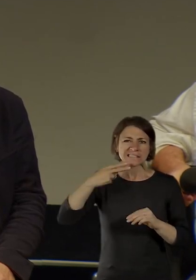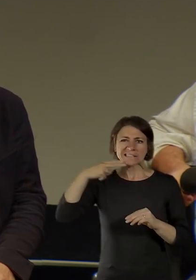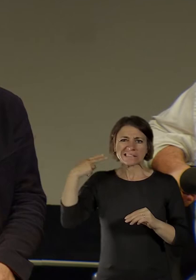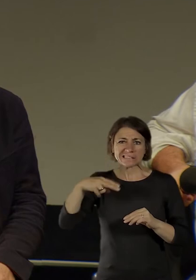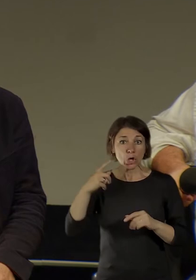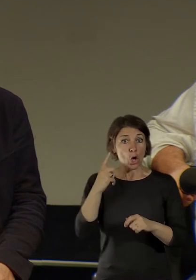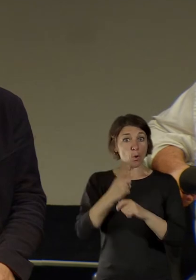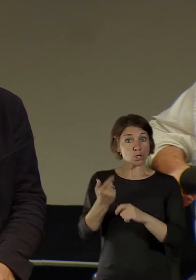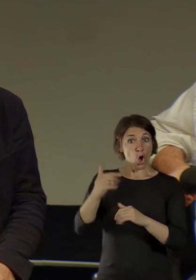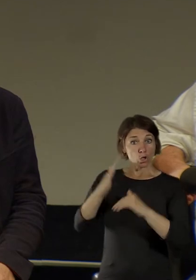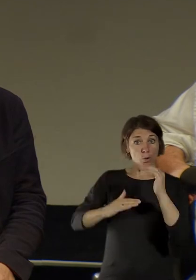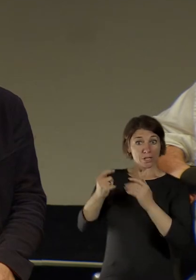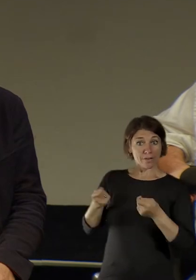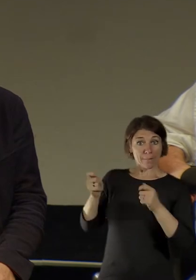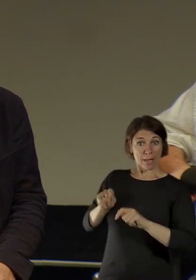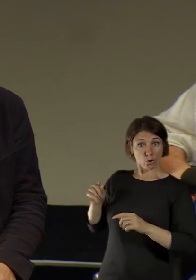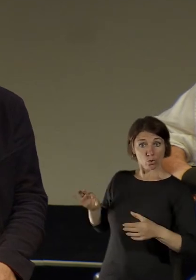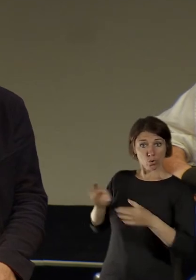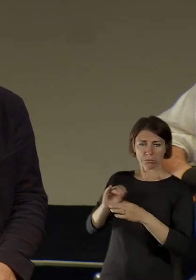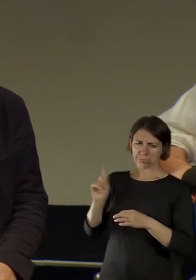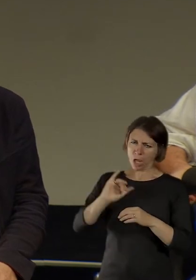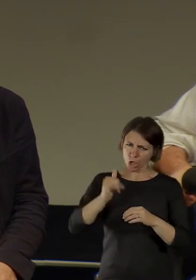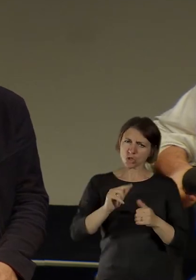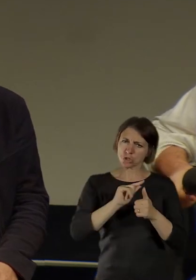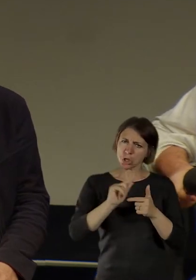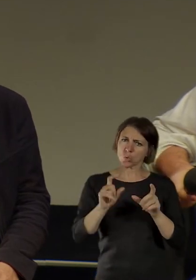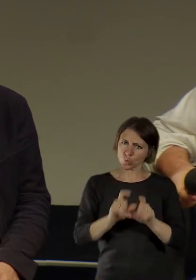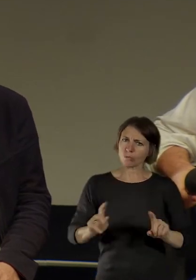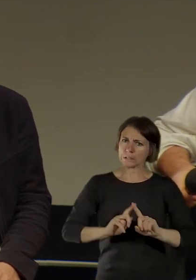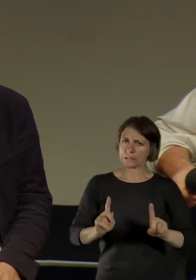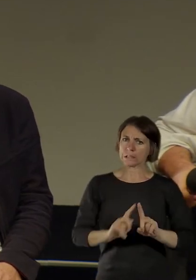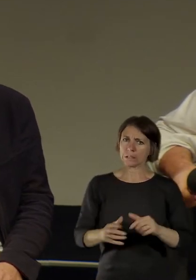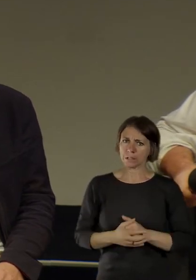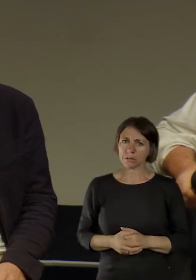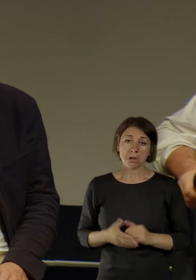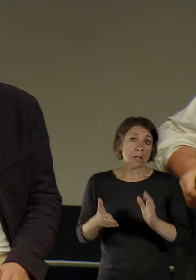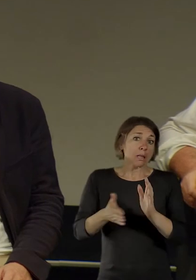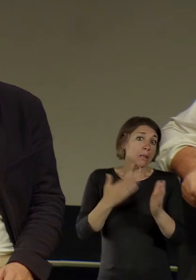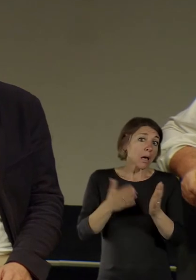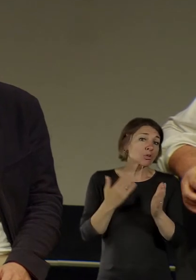A to třeba i konkrétním technickým řešením jednotlivých budov.